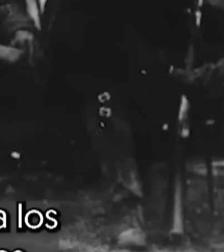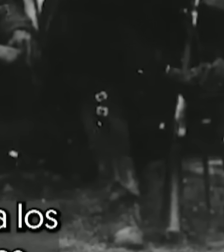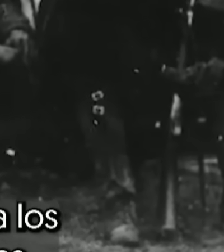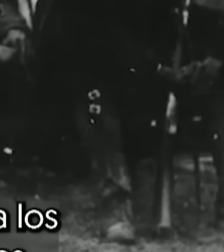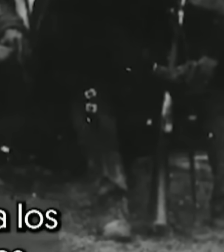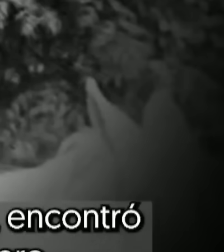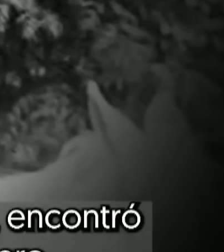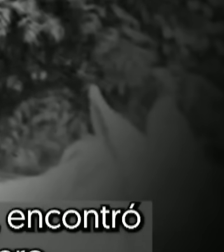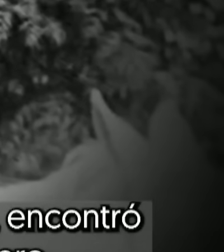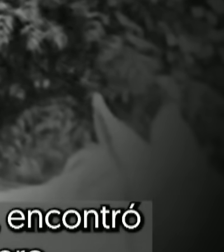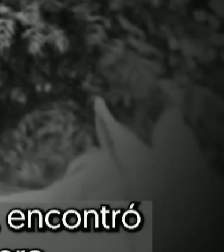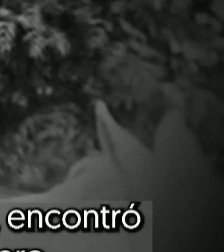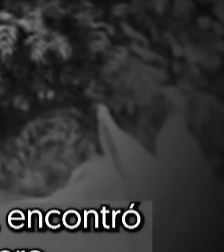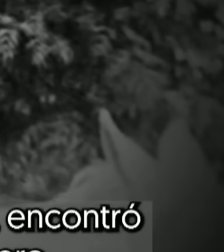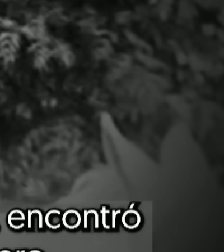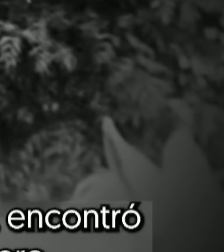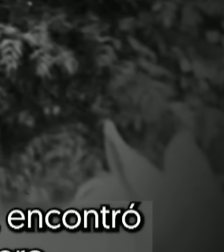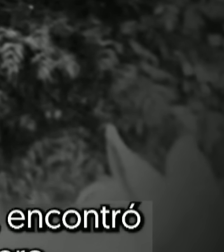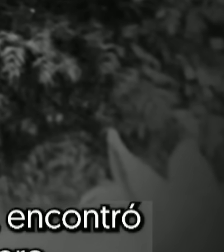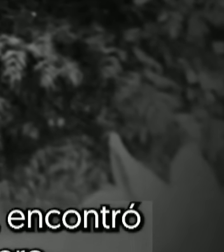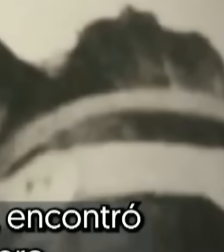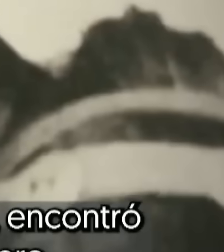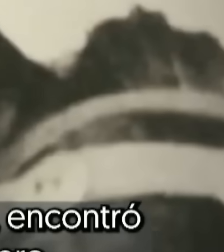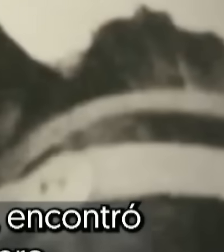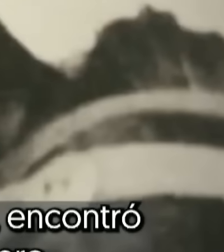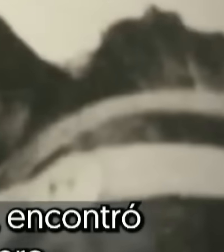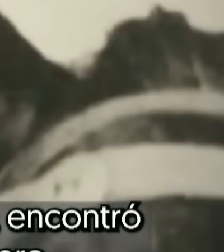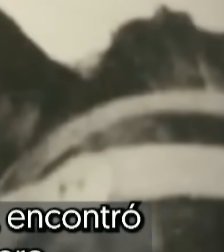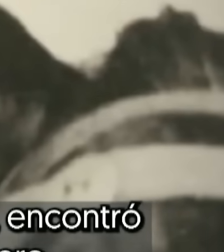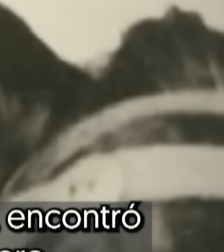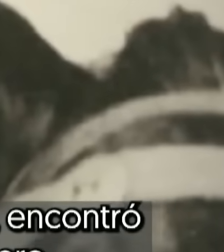porfiristas que lo habían perseguido desde adolescente encontró una causa justa en la